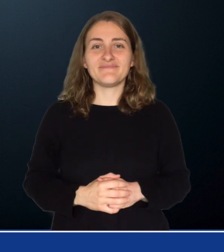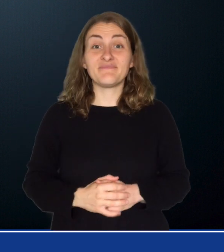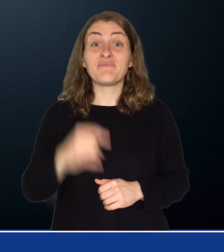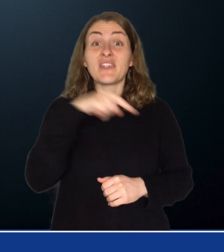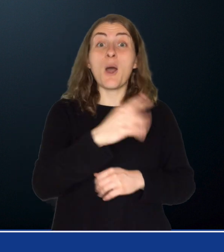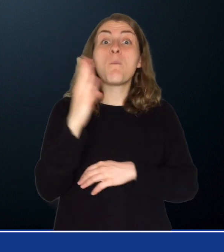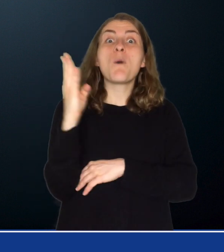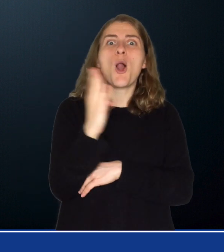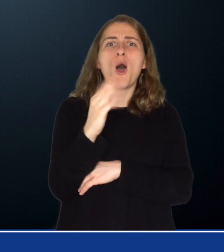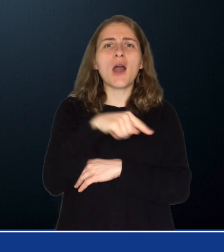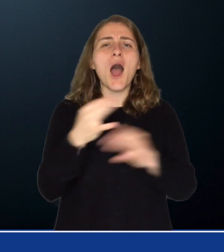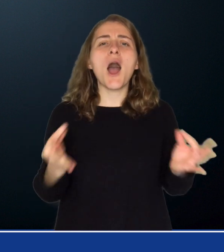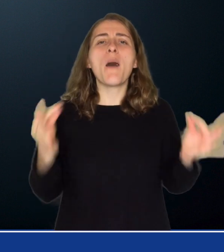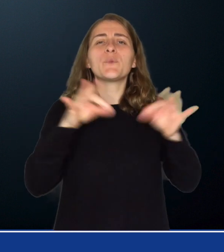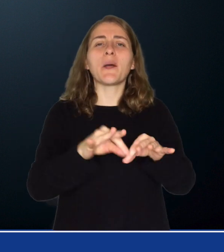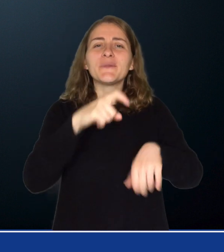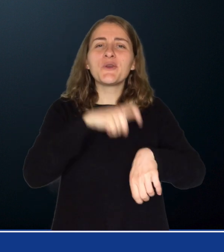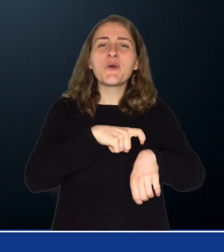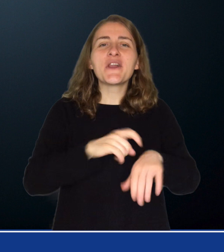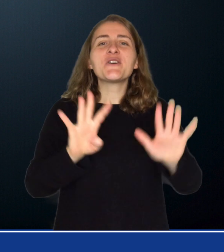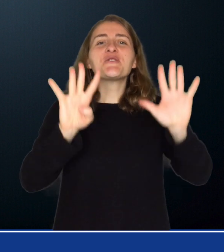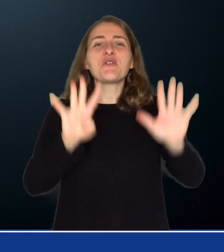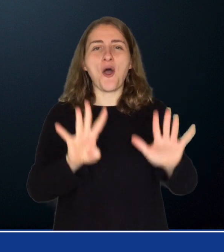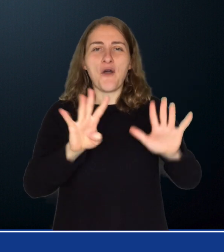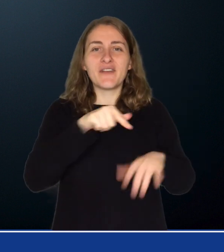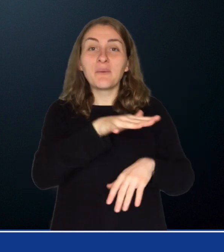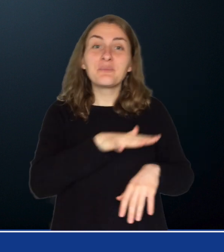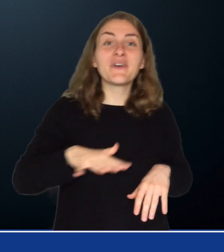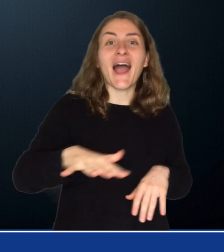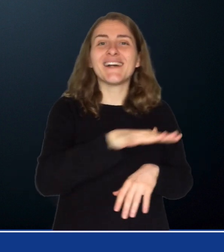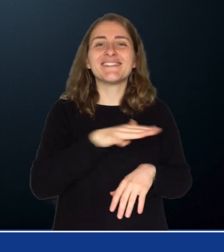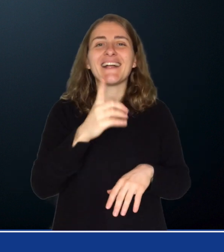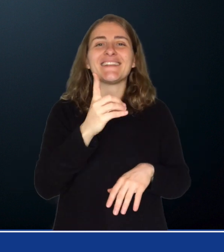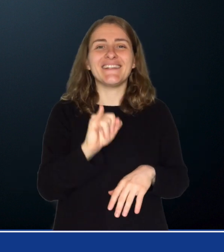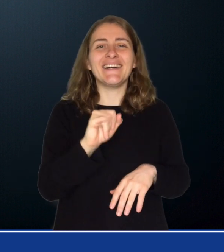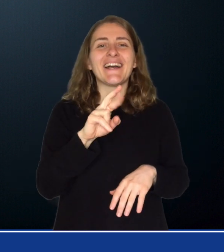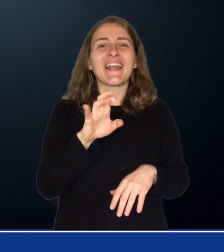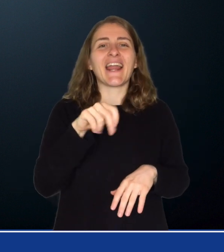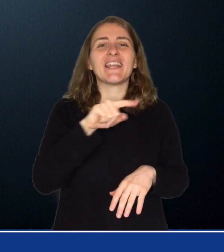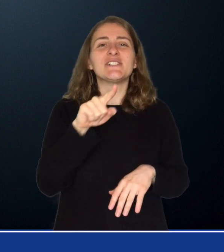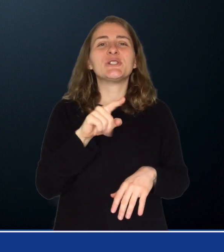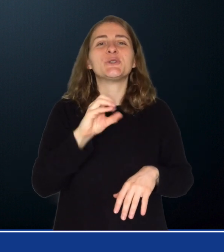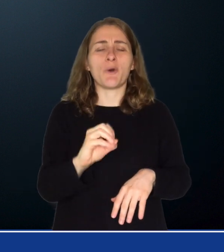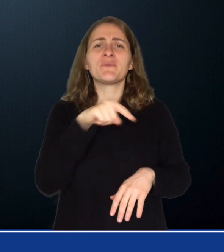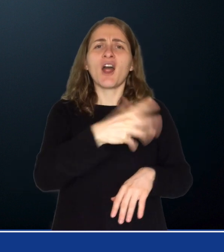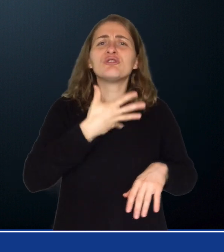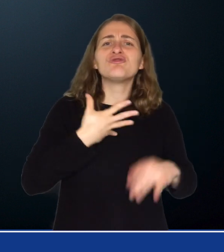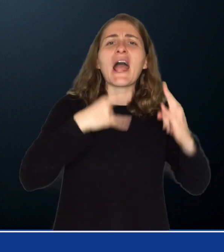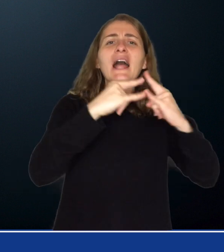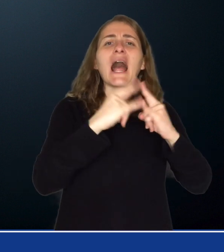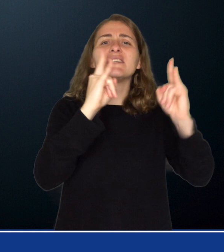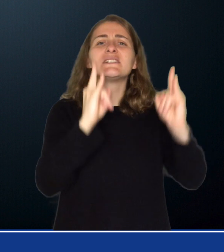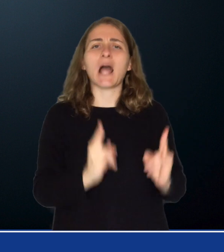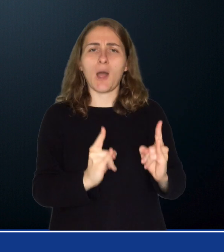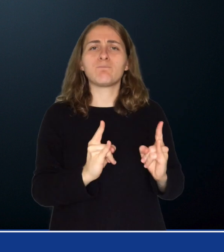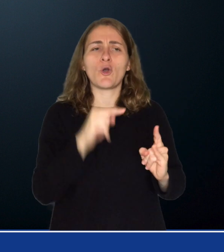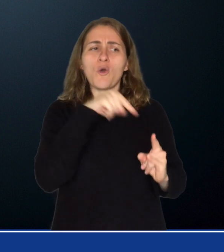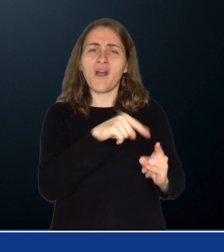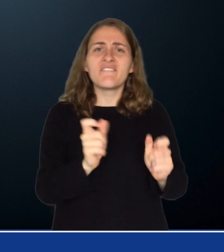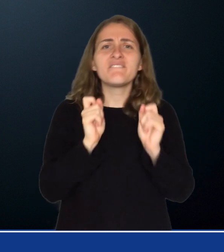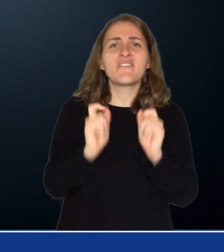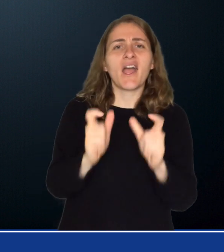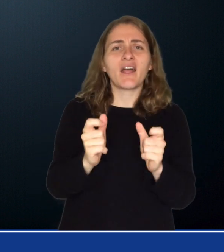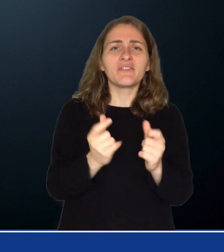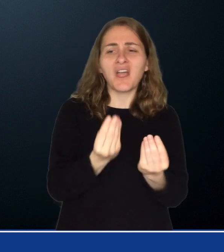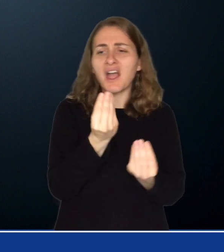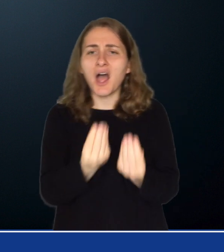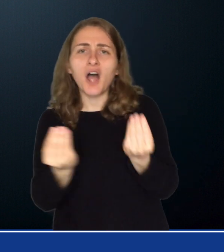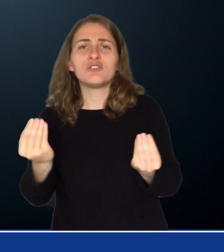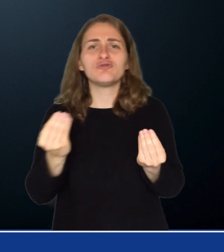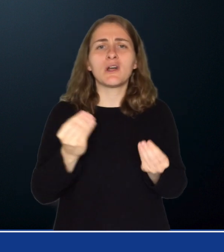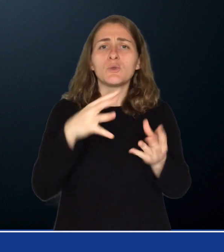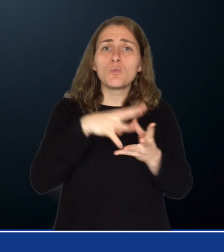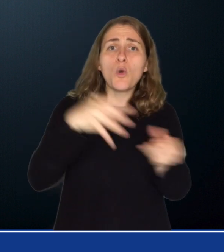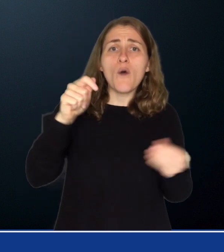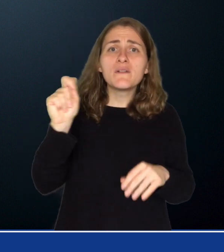A Bologna l’appuntamento è alle 9 in Piazza Re di Renzo; qui i partecipanti troveranno un gazebo dove potranno comprare gadget e uova di Pasqua